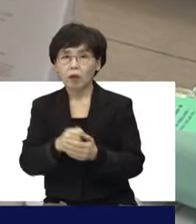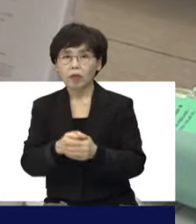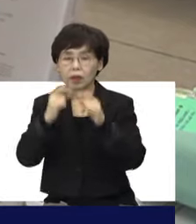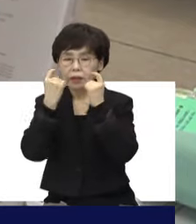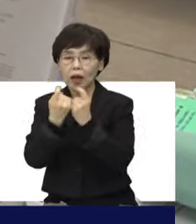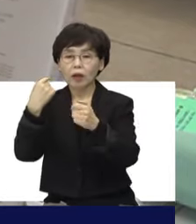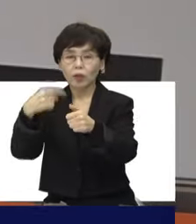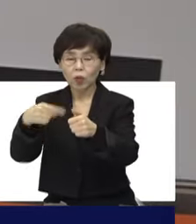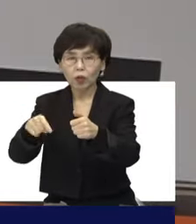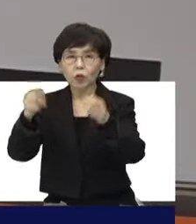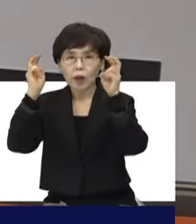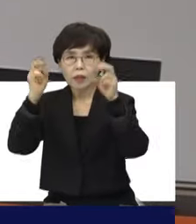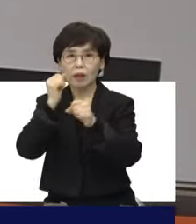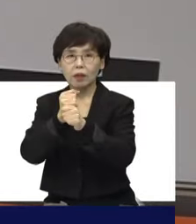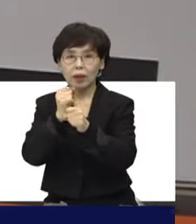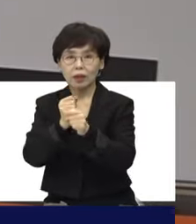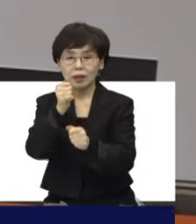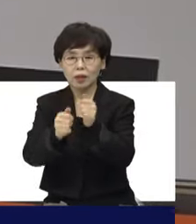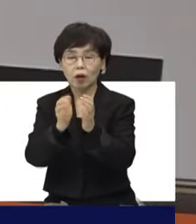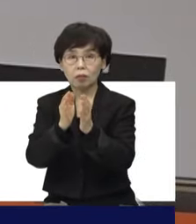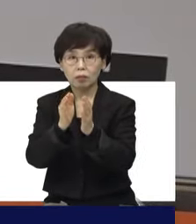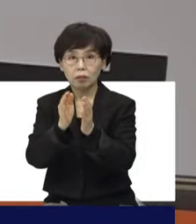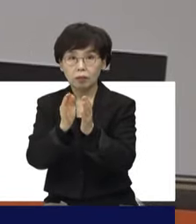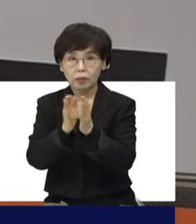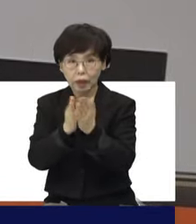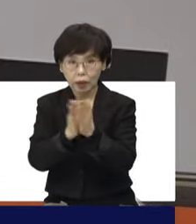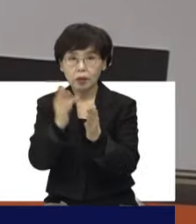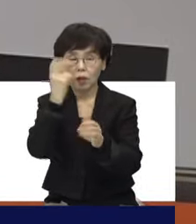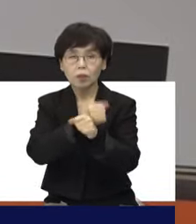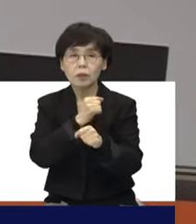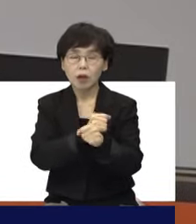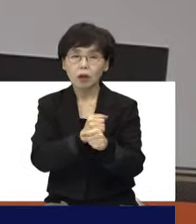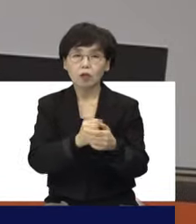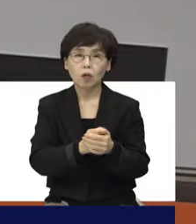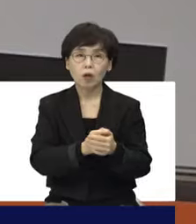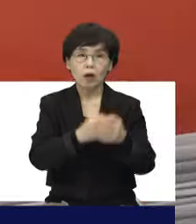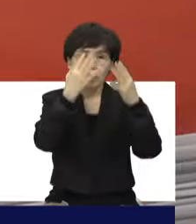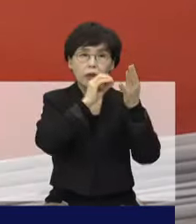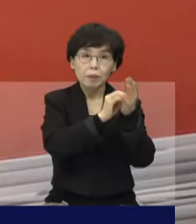11월에 발간된 사교육업체 모의고사까지 검증 범위를 넓히고 실제적인 문항이